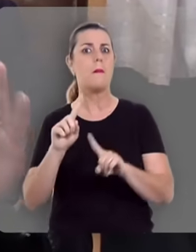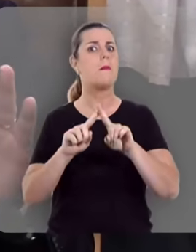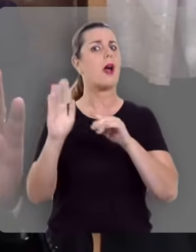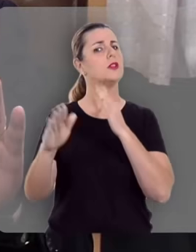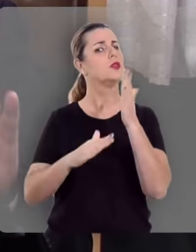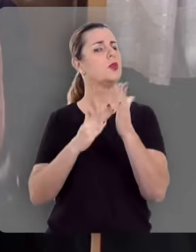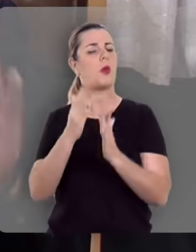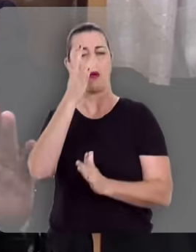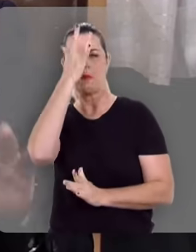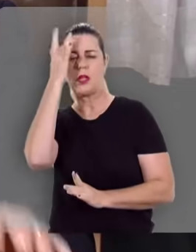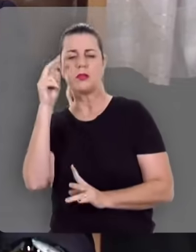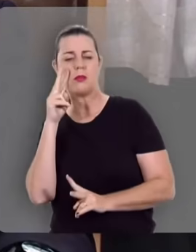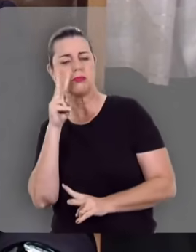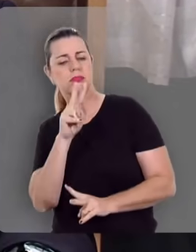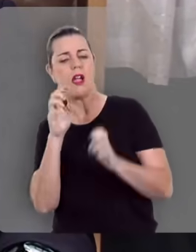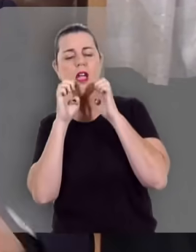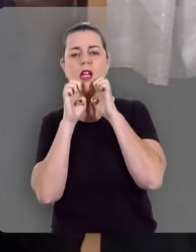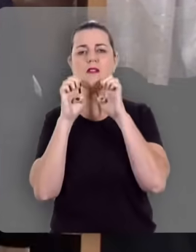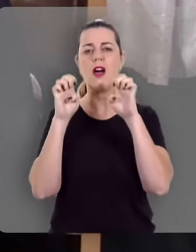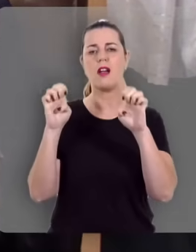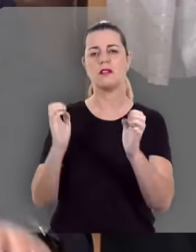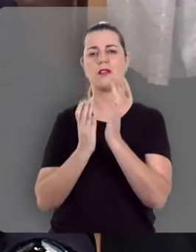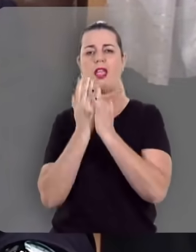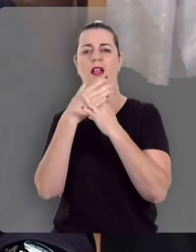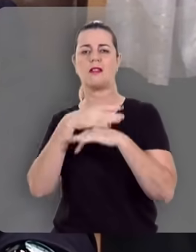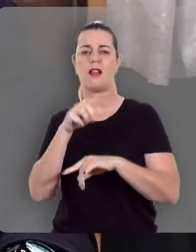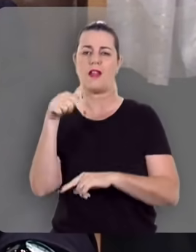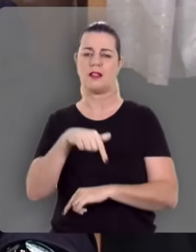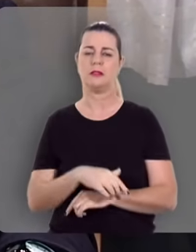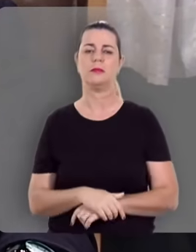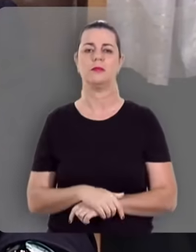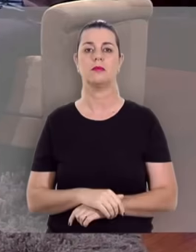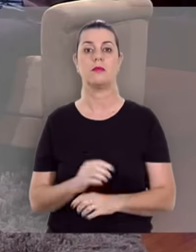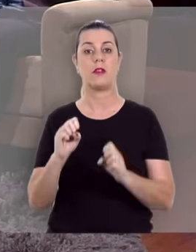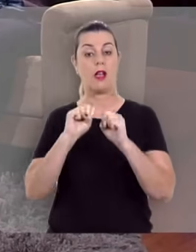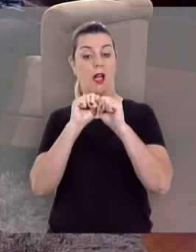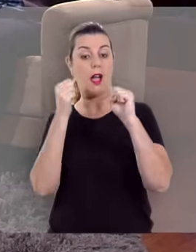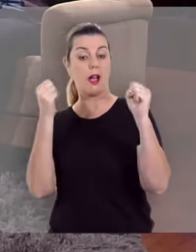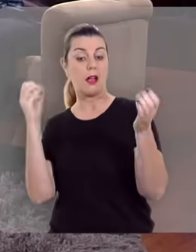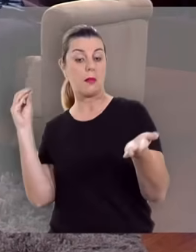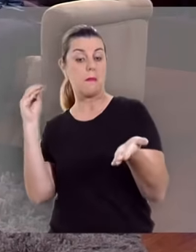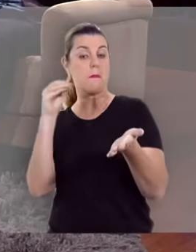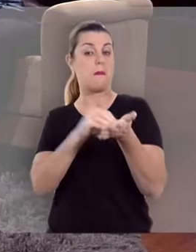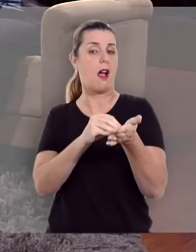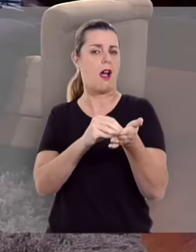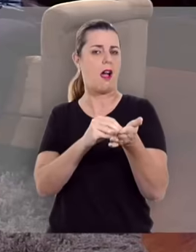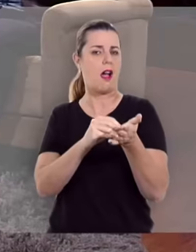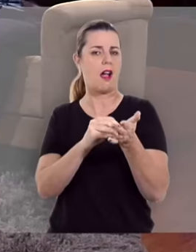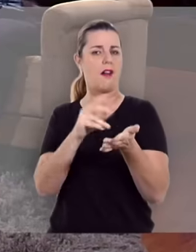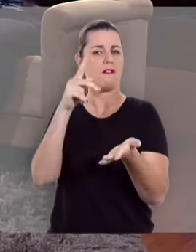todos aqueles que escutam a é através deste canal e a grande marca do programa verdade e vida tem